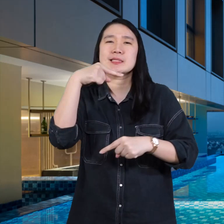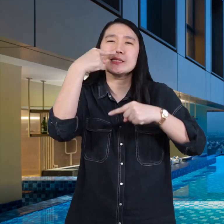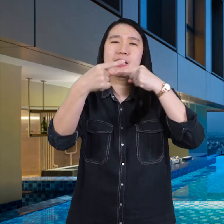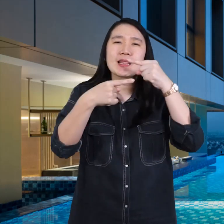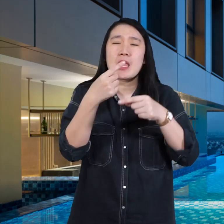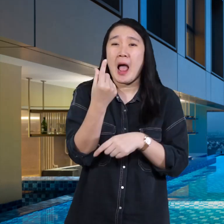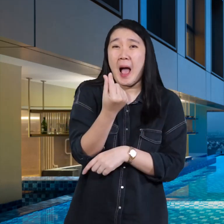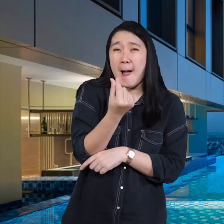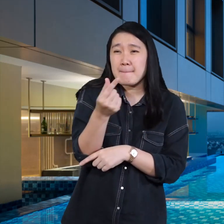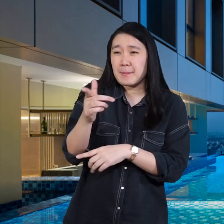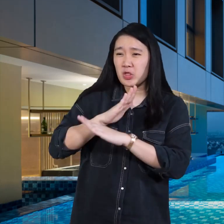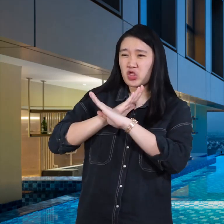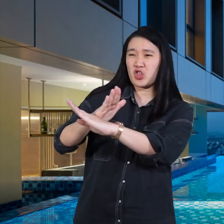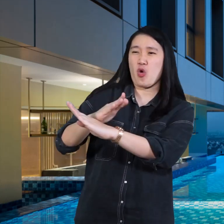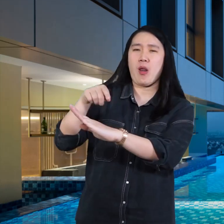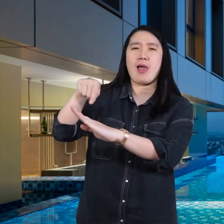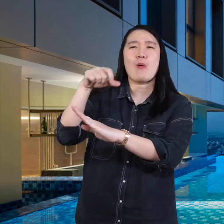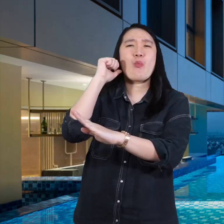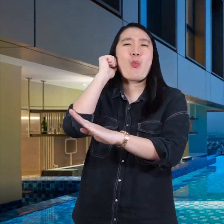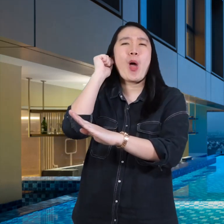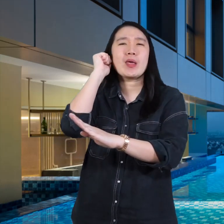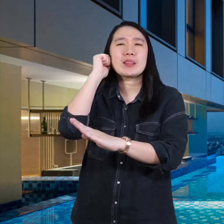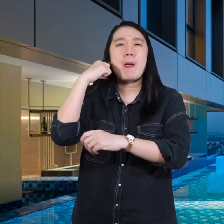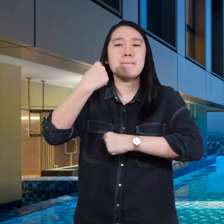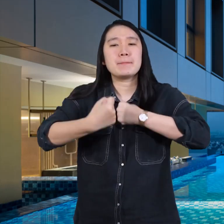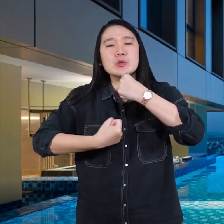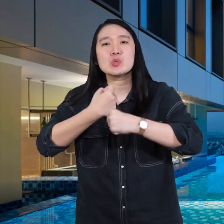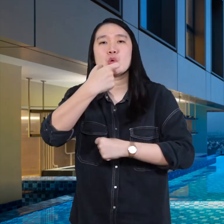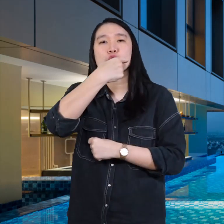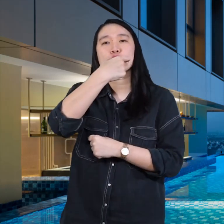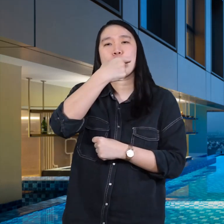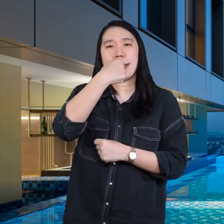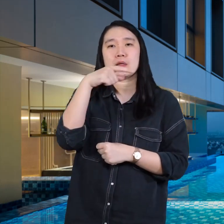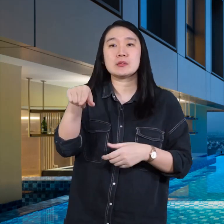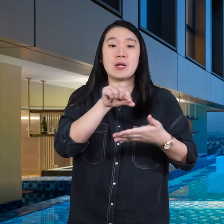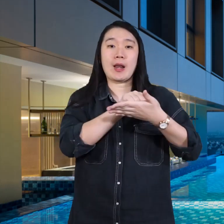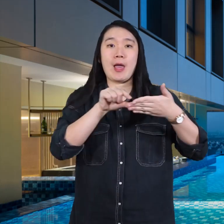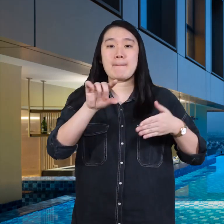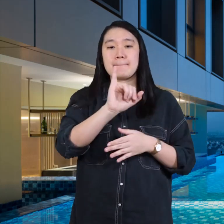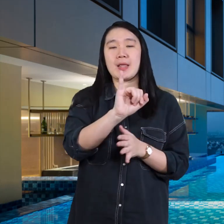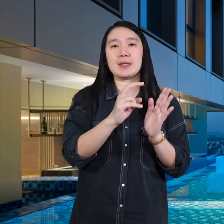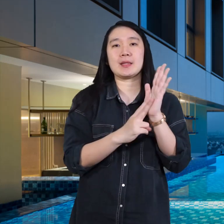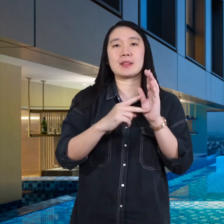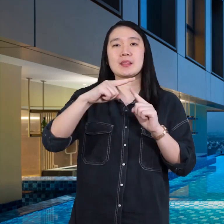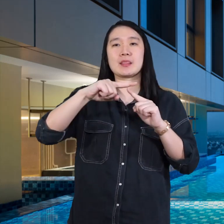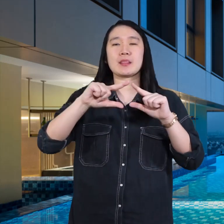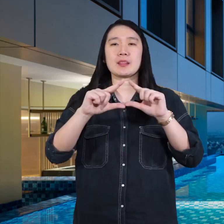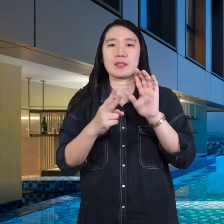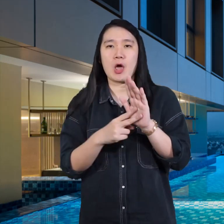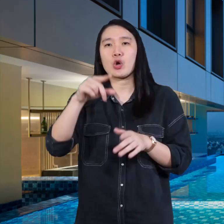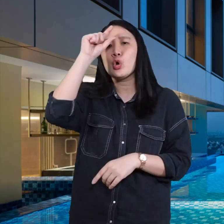yang hampir menolak wanita pengusaha cookies, Intan